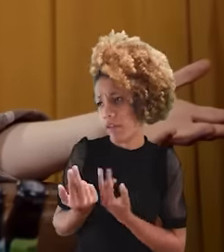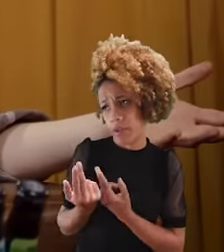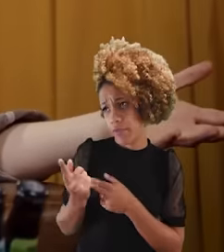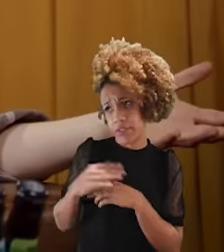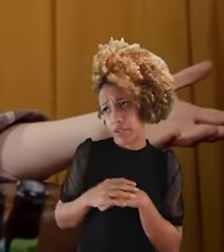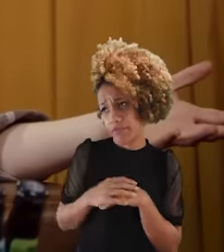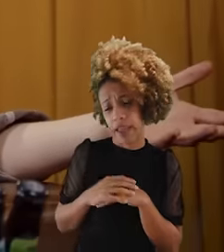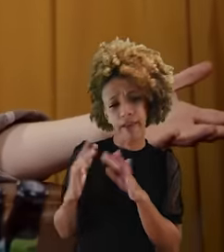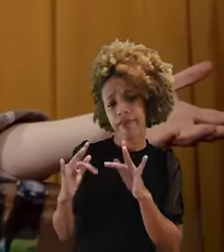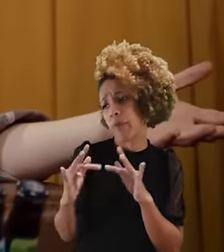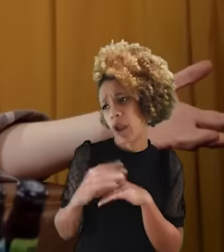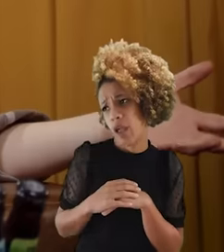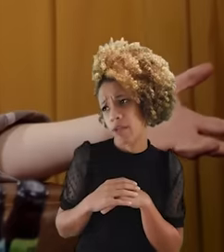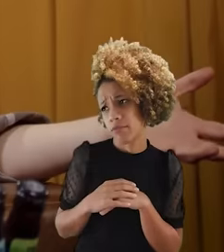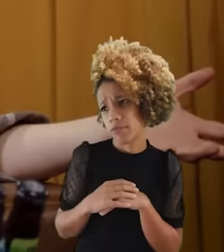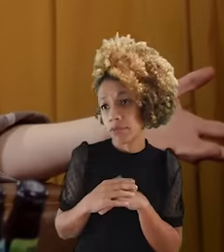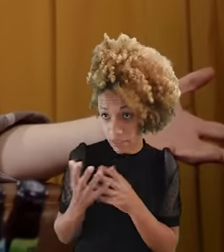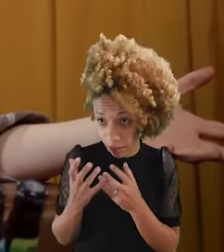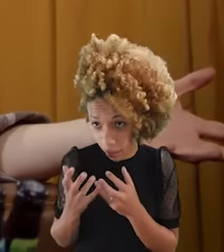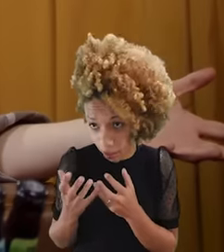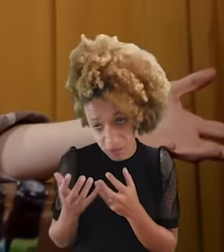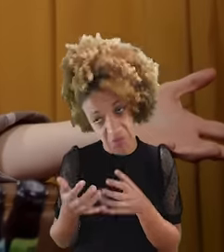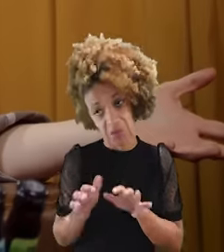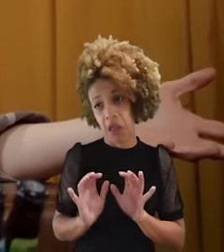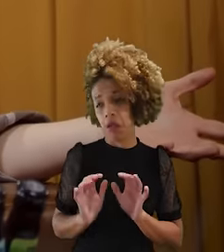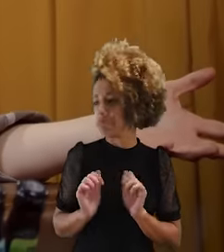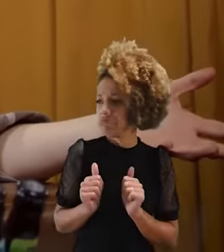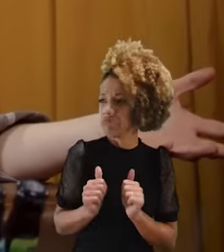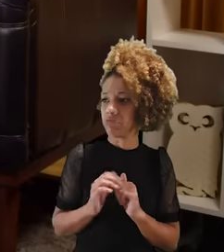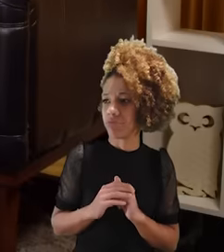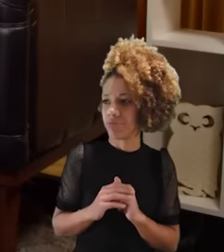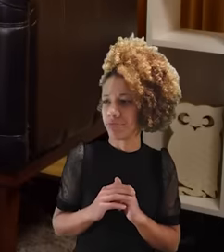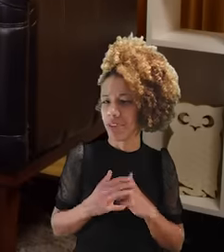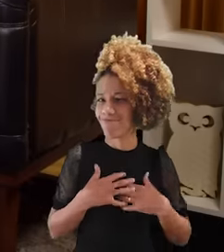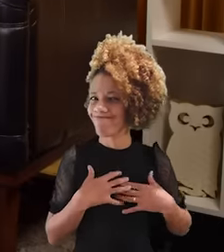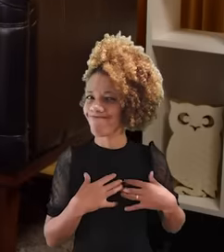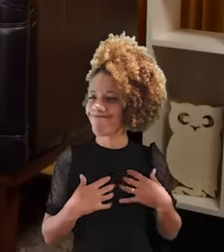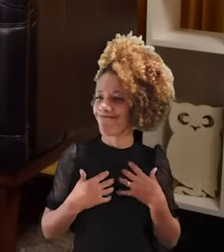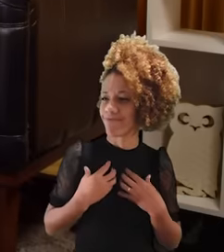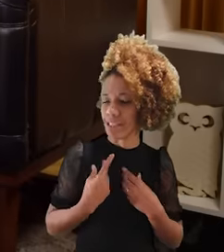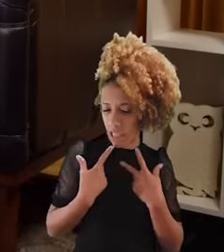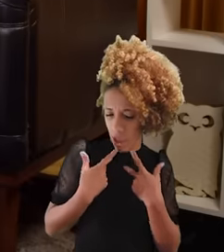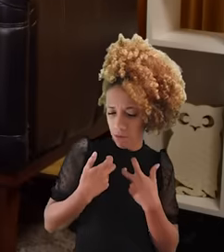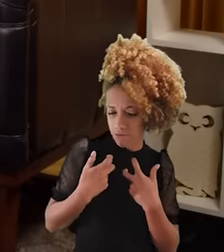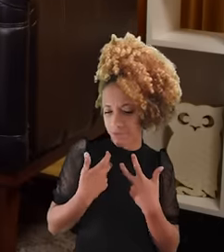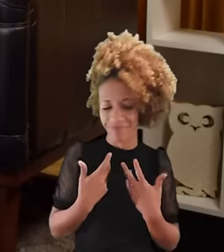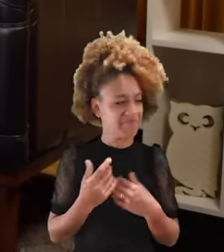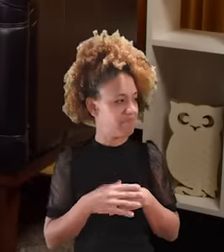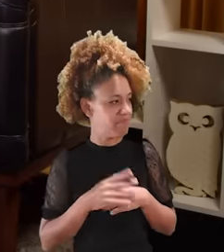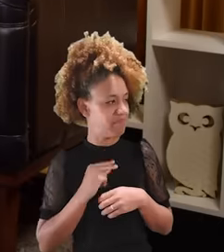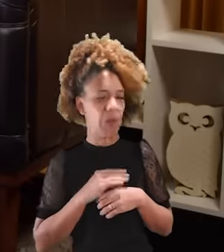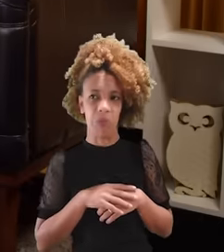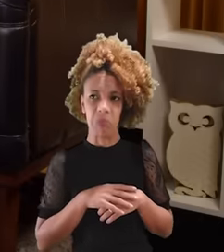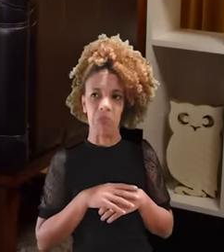namorar com alguém você quer ou não quer o seu corpo te diz né Hum já errei muito viu ela falou